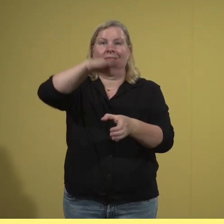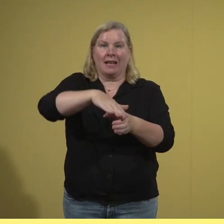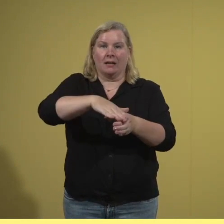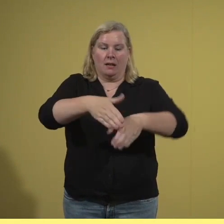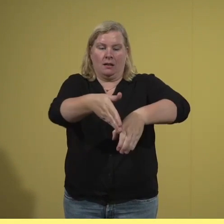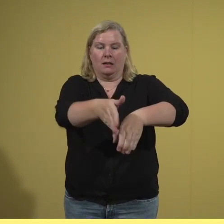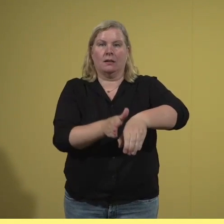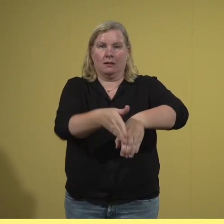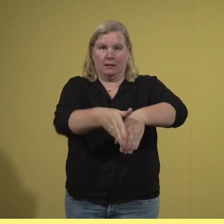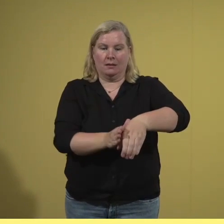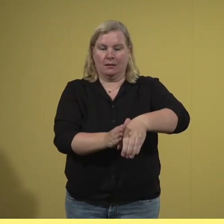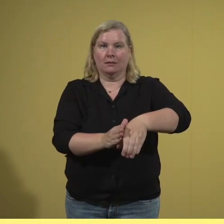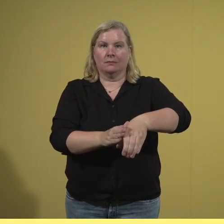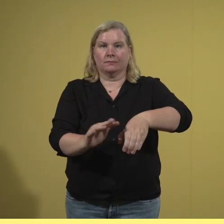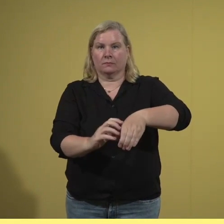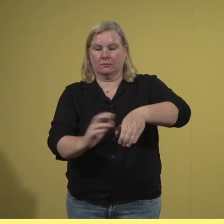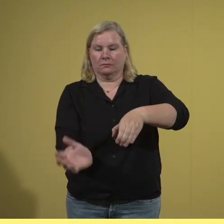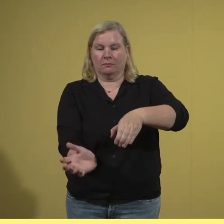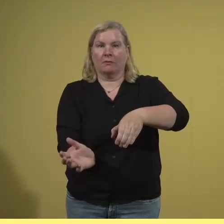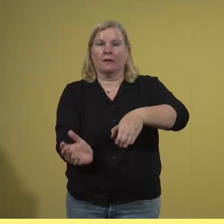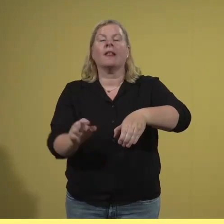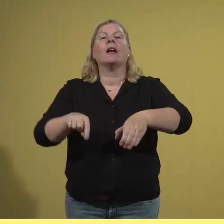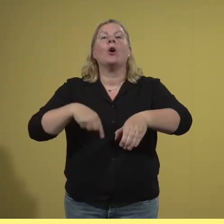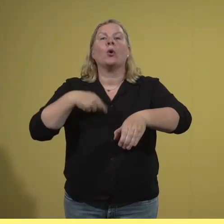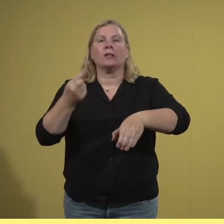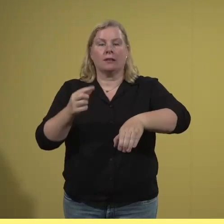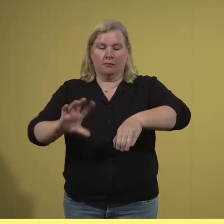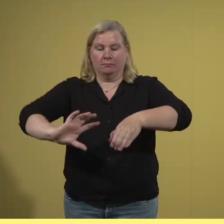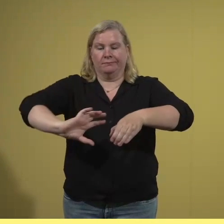den Deckel aufschneidest und guckst, dass du dann rundherum gehst.